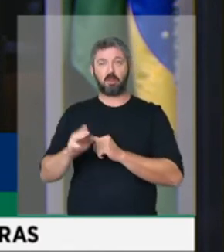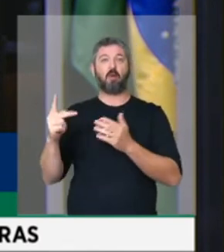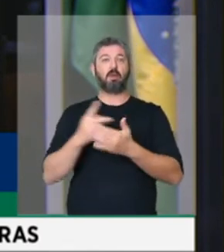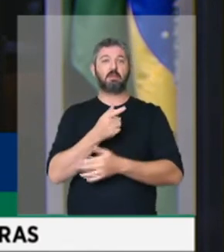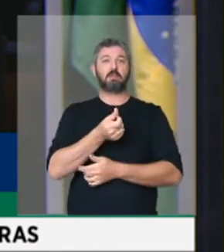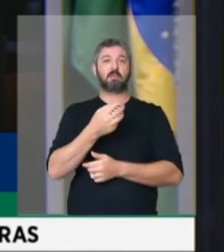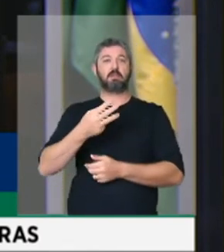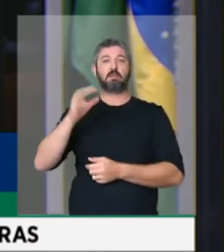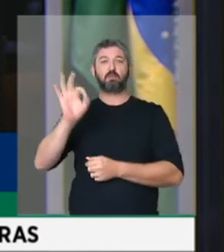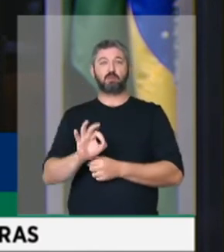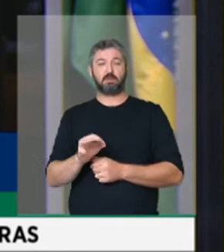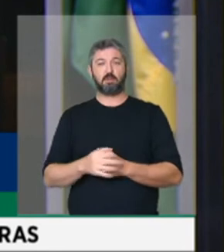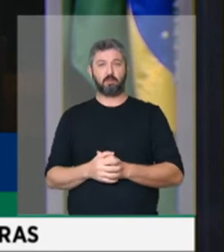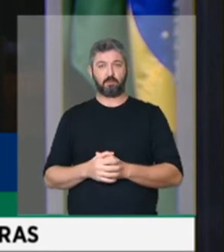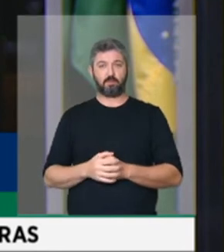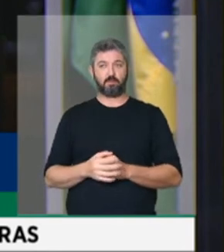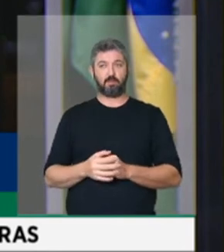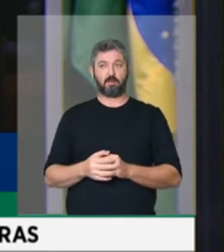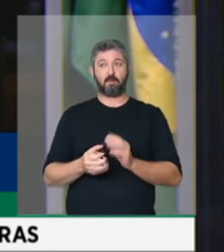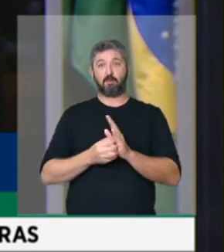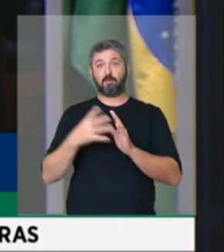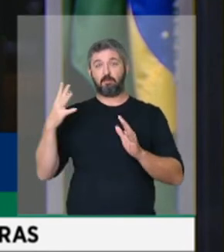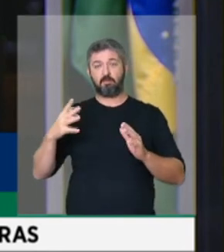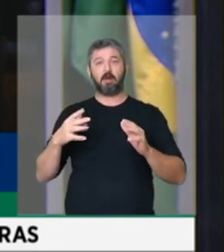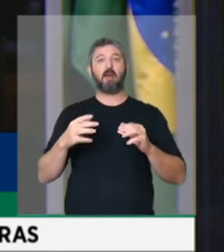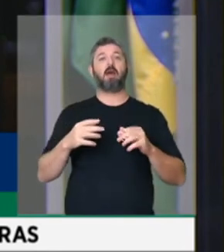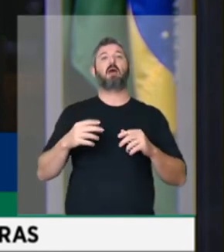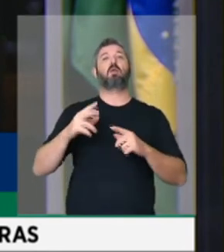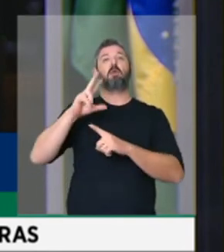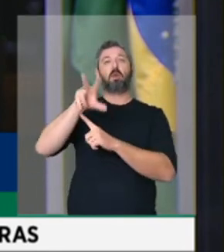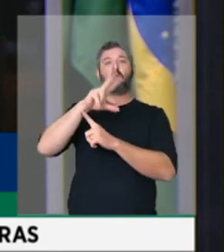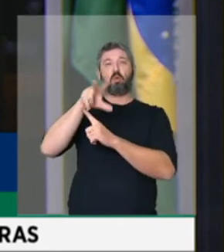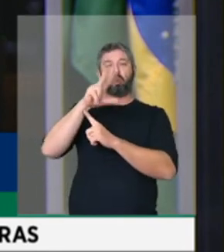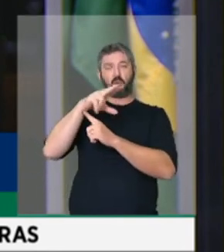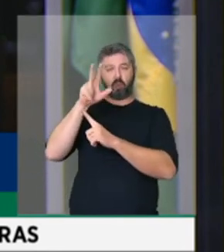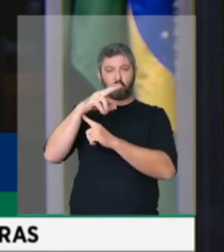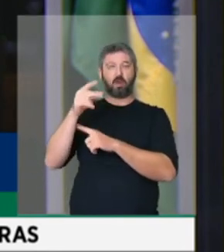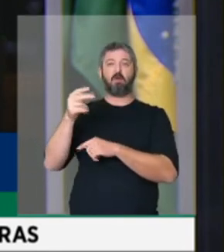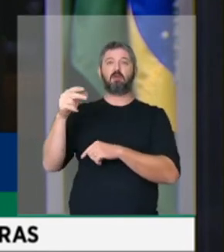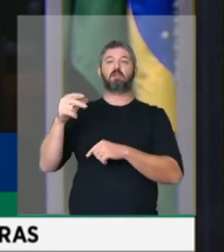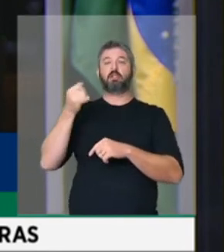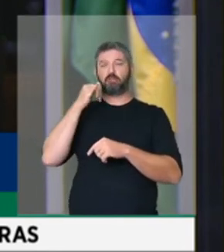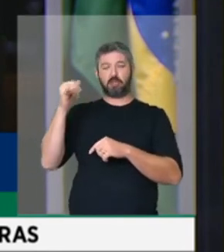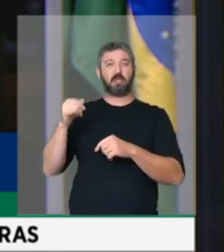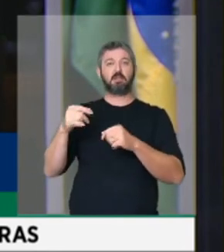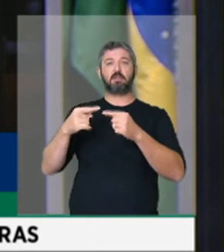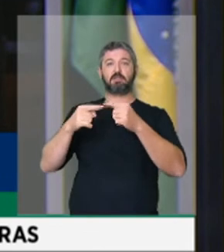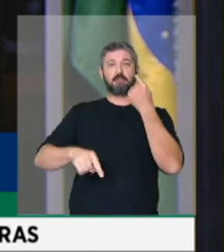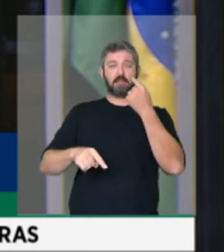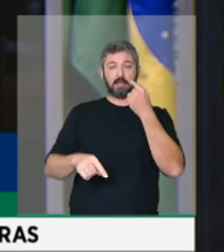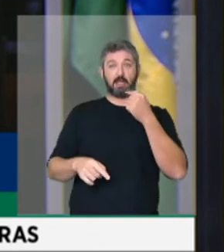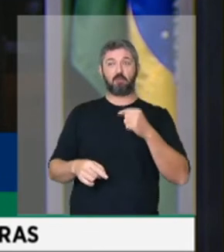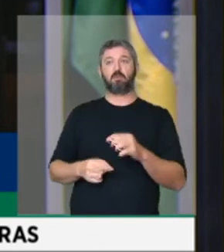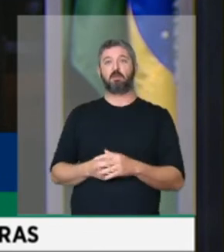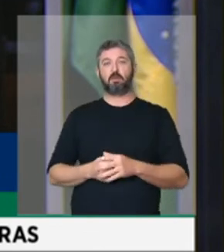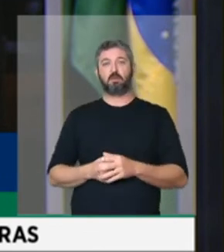ATRASO NO BRASIL ATINGISSE 63% O QUE DEIXARAM DIVERSOS GERADORES EÓLICOS DESCONECTADOS DO SISTEMA INTERLIGADO NACIONAL APÓS CONCLUSÃO DESSE PROJETO ESTE